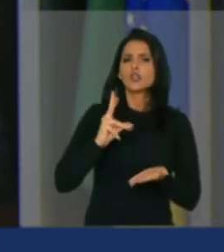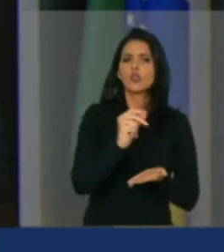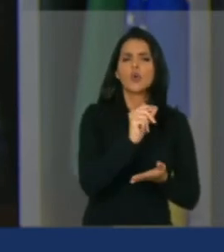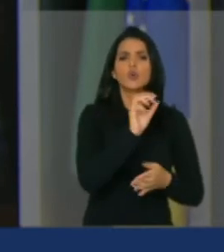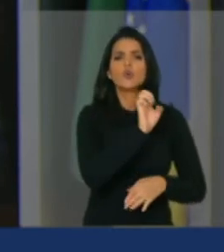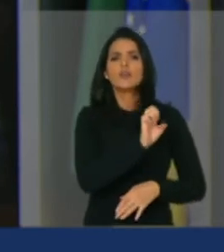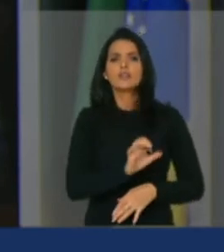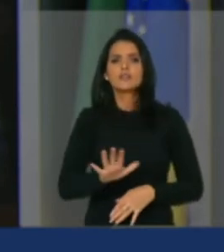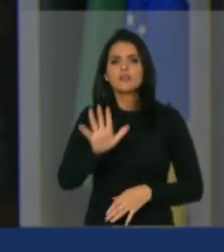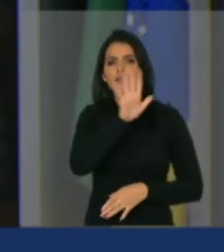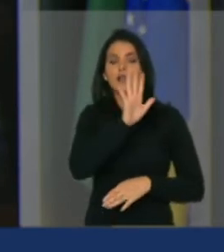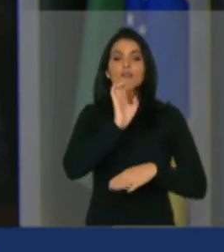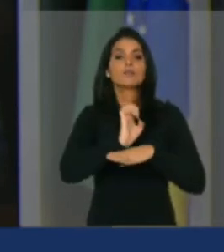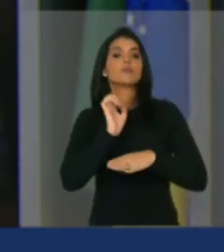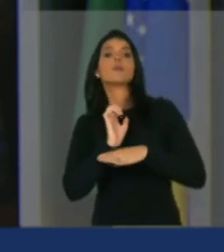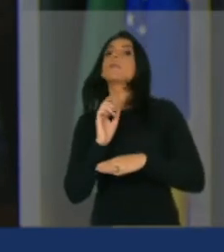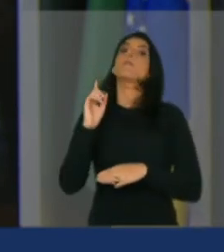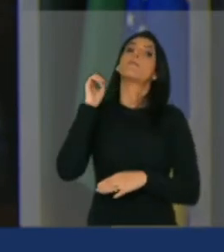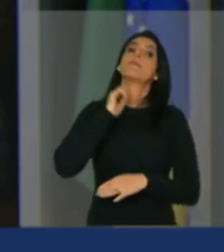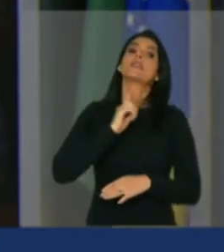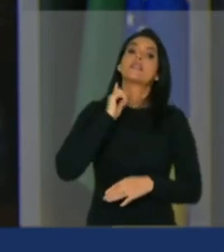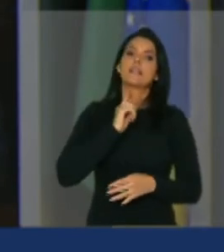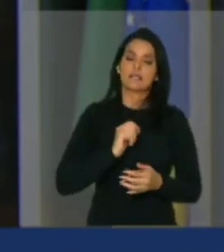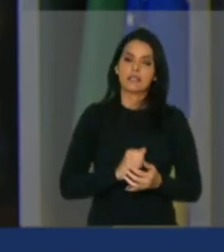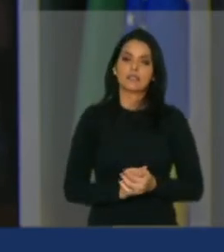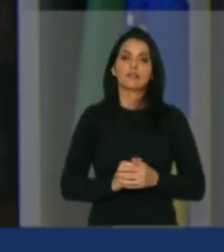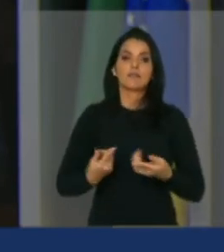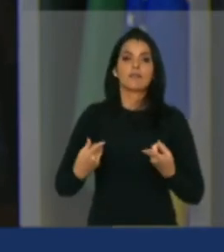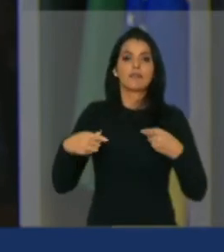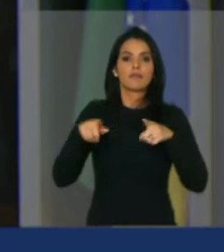O GOVERNO FEDERAL, QUE ESPECIALMENTE, NA ÁREA DA